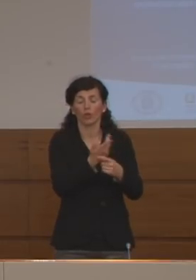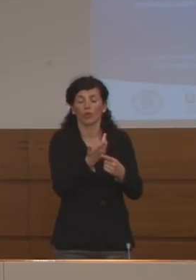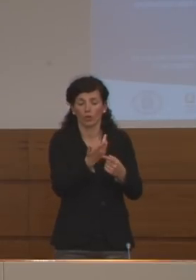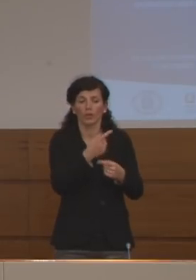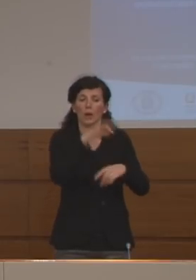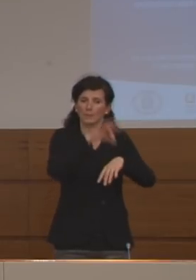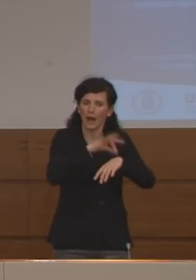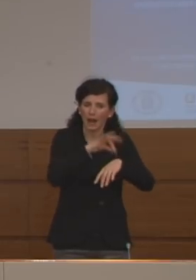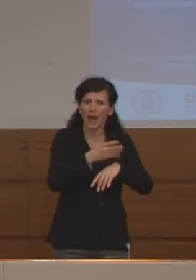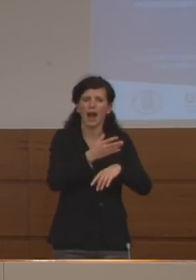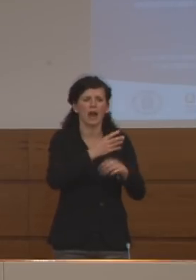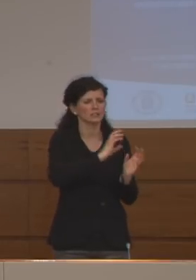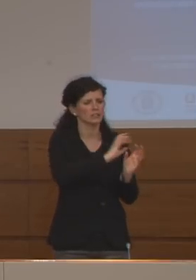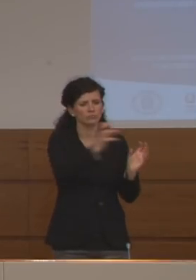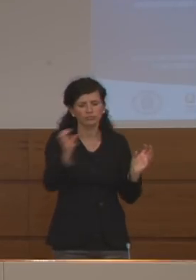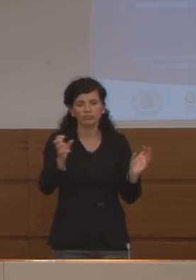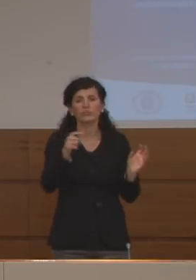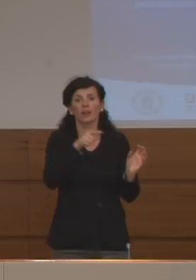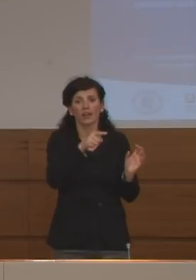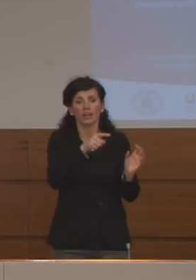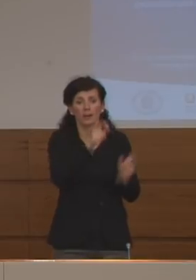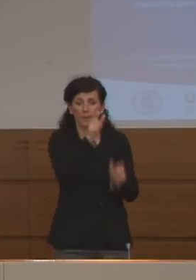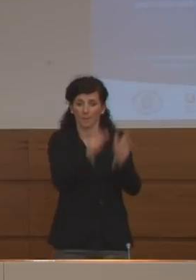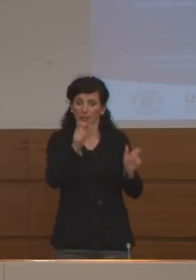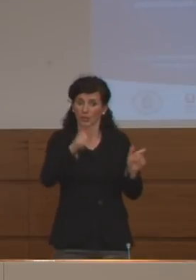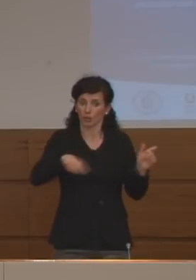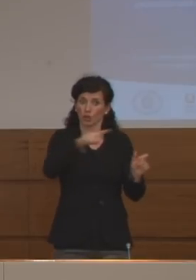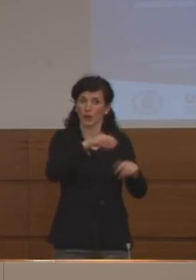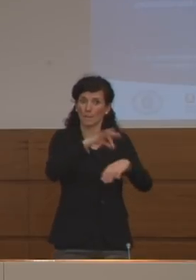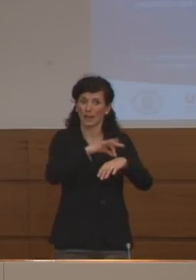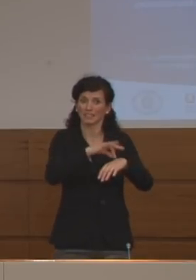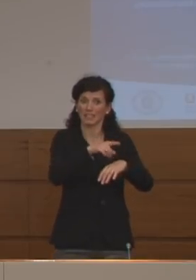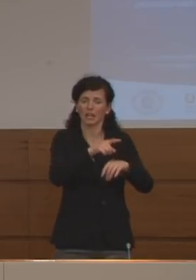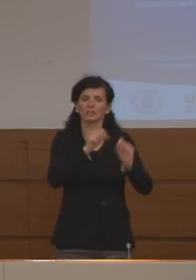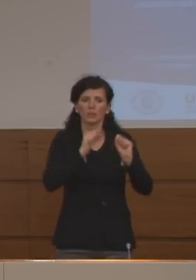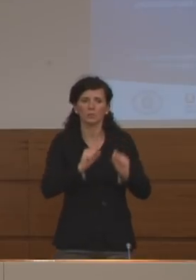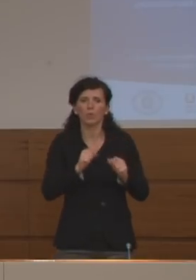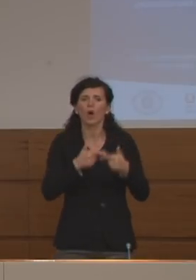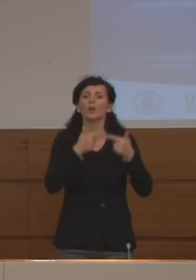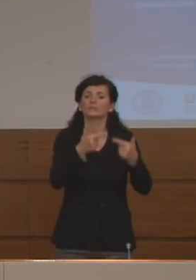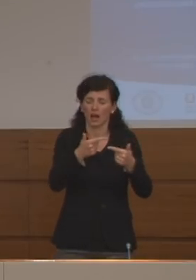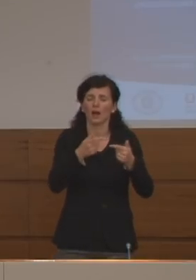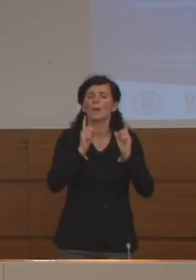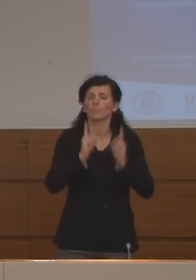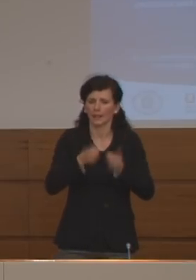che possono rappresentare anche un pericolo per la nostra salute.